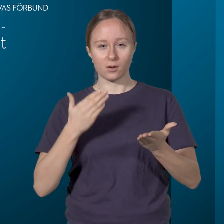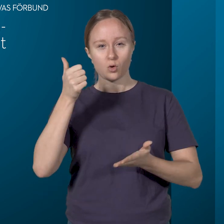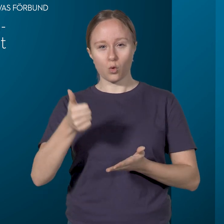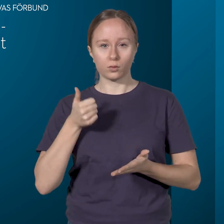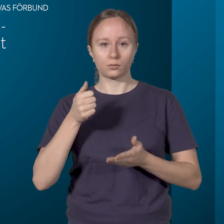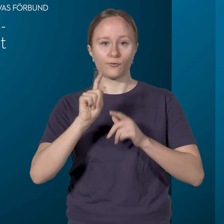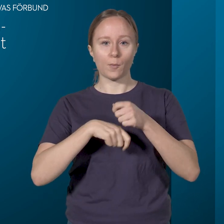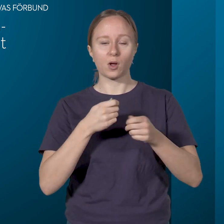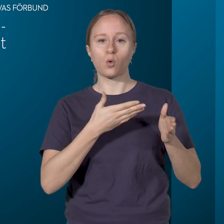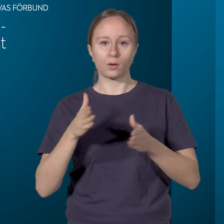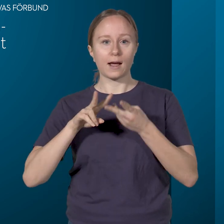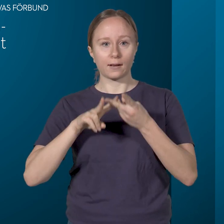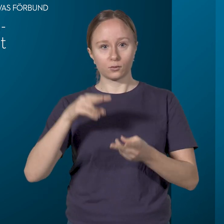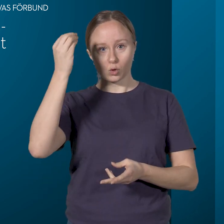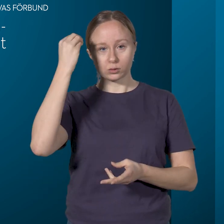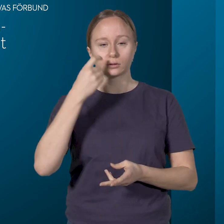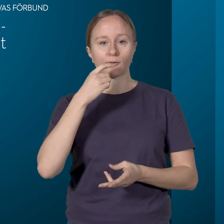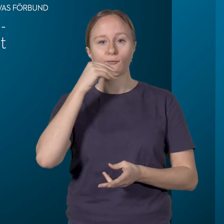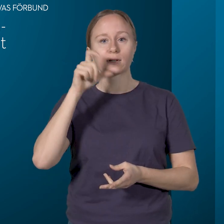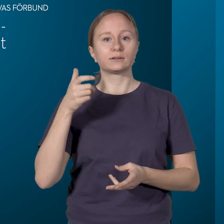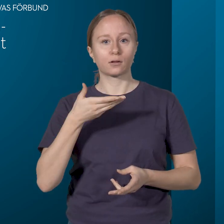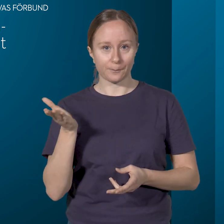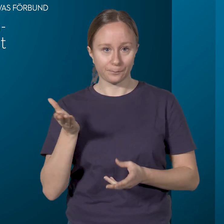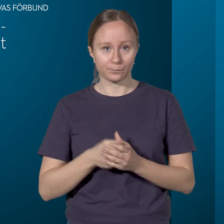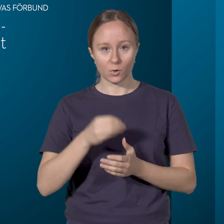I år ordnar förbundet igen kurs för finlandssvenskar.